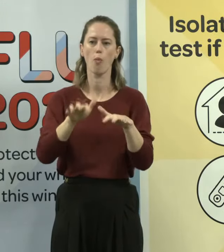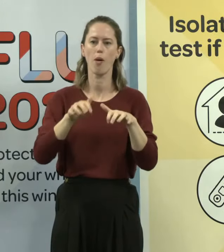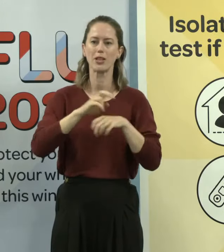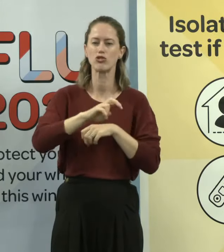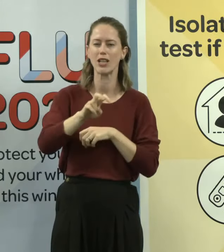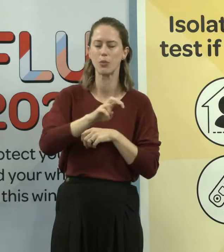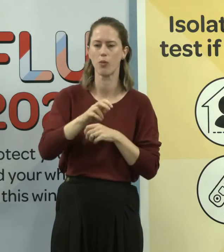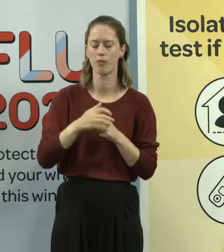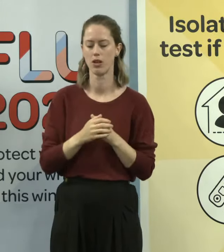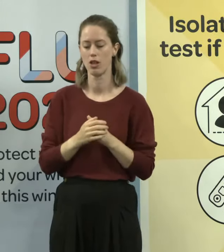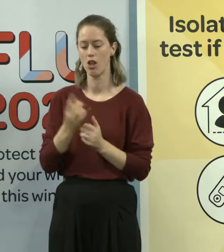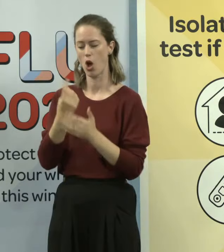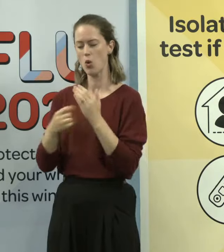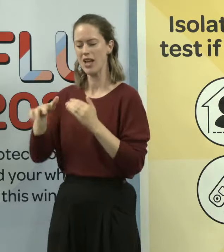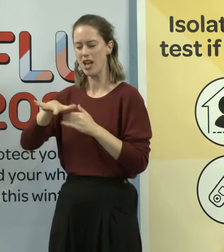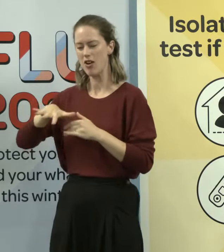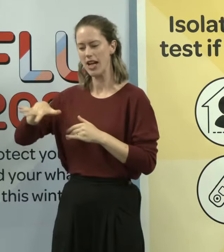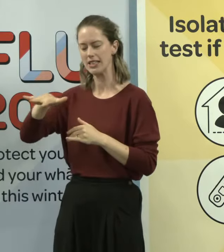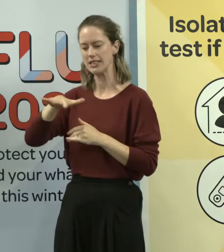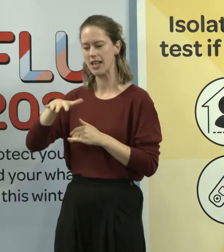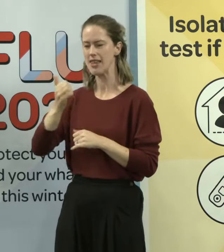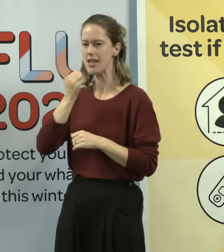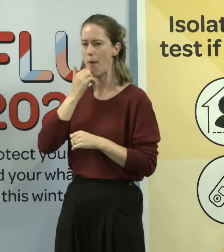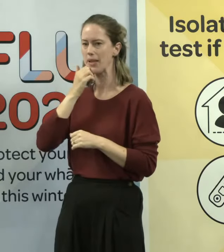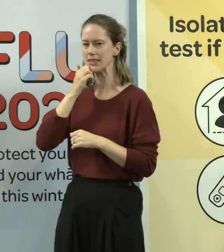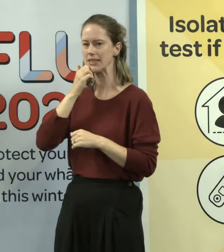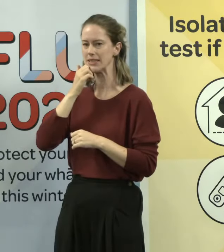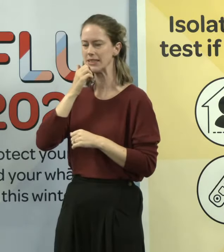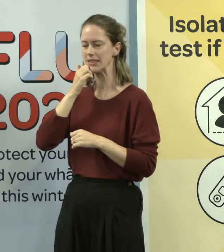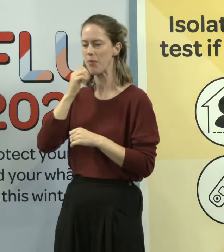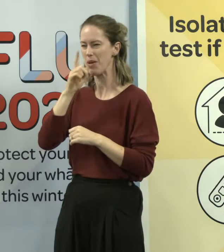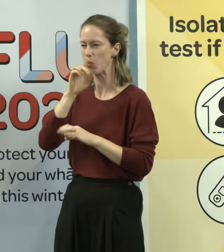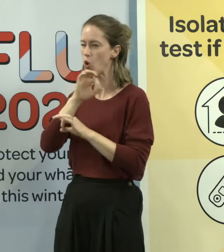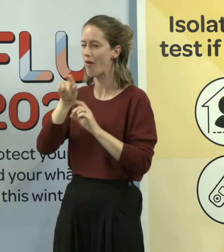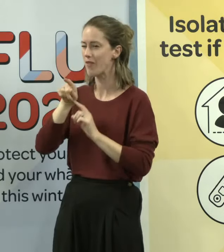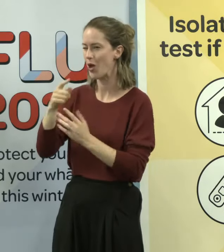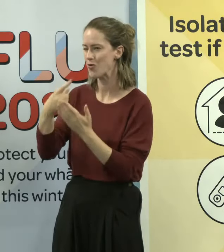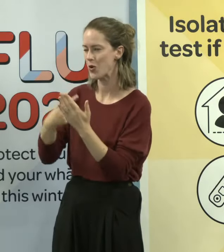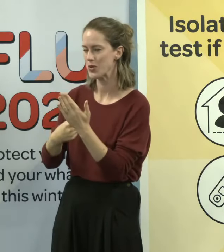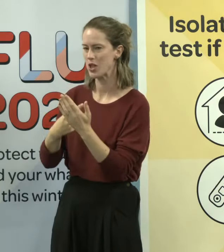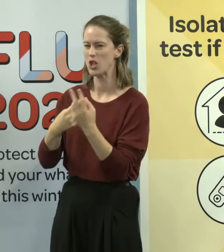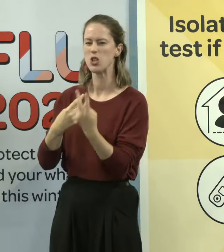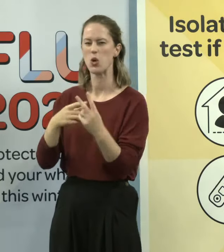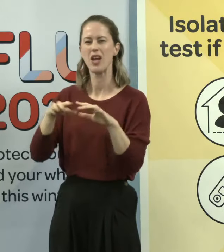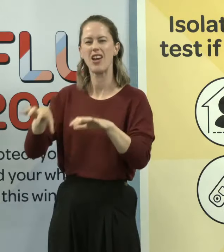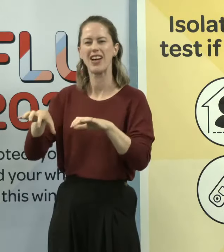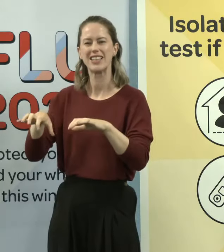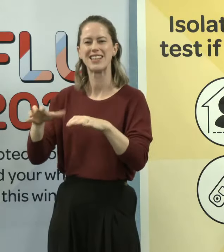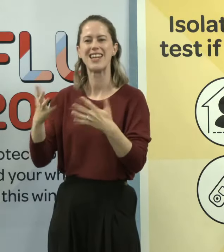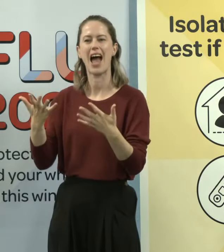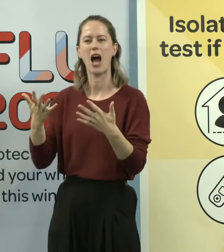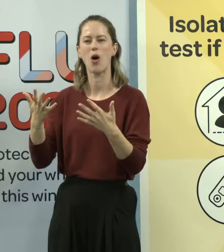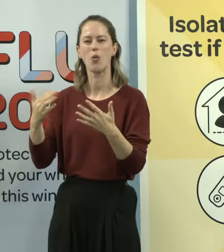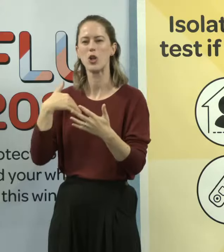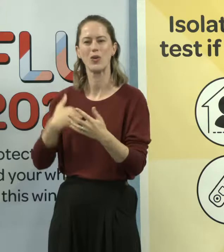toru hauwh o matou- kei te whakamahi kanohi kanohi ki nga